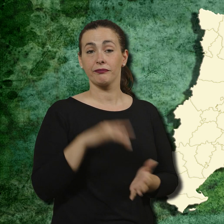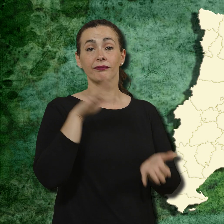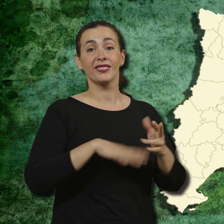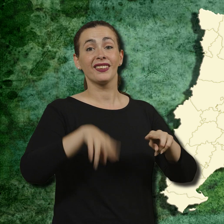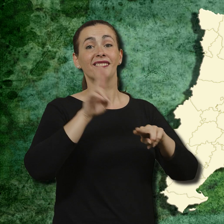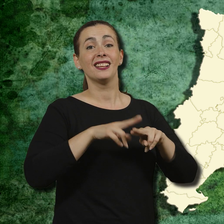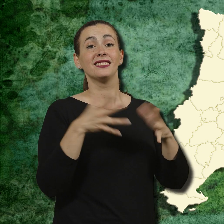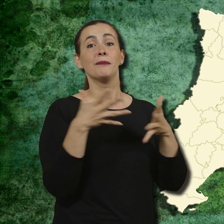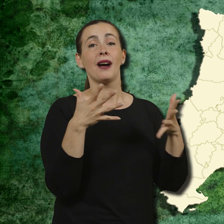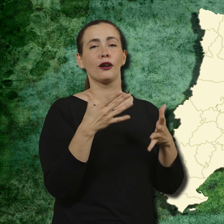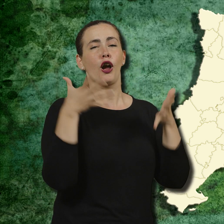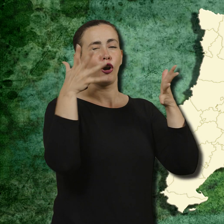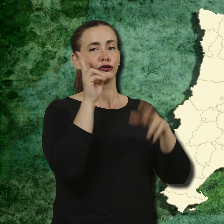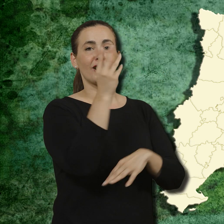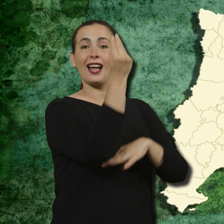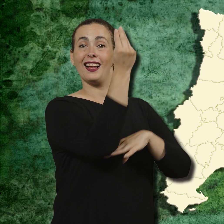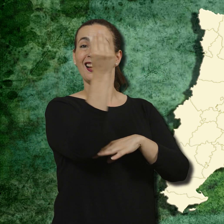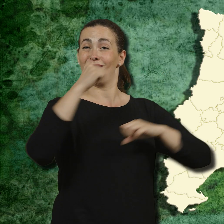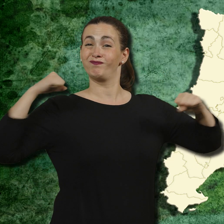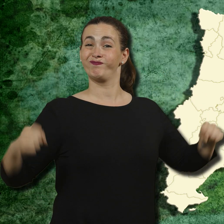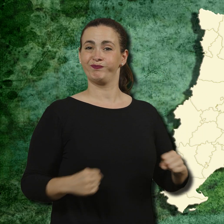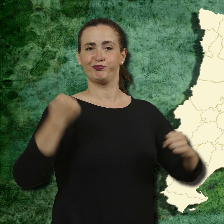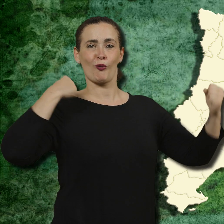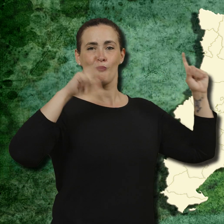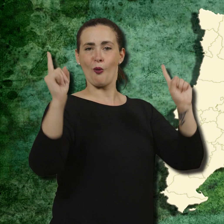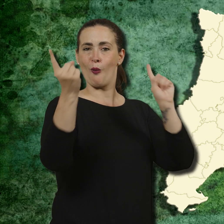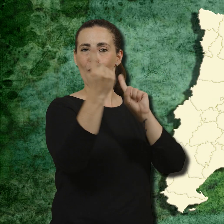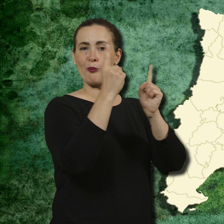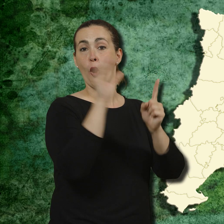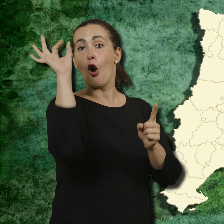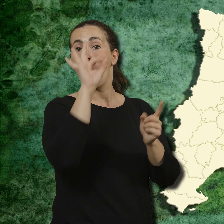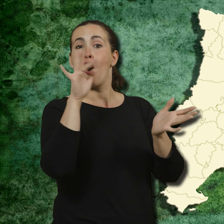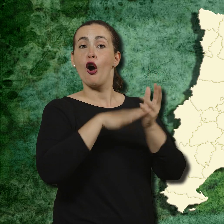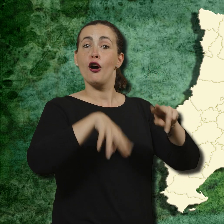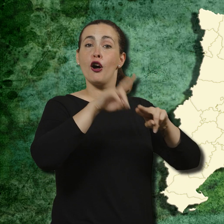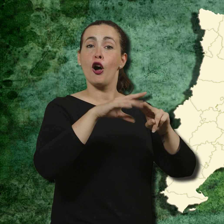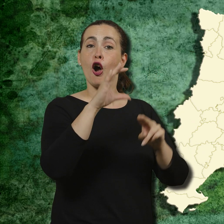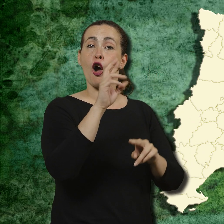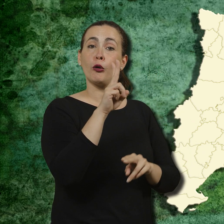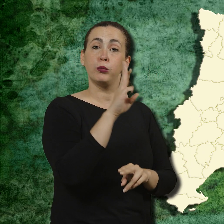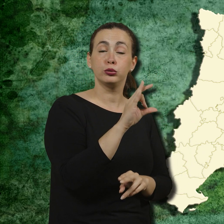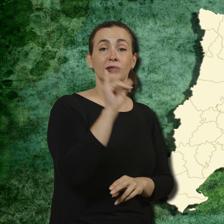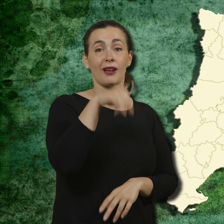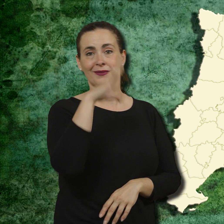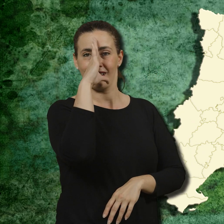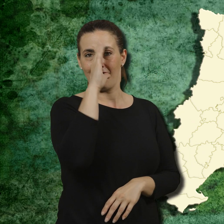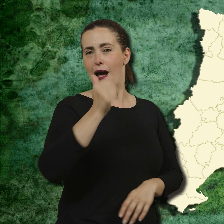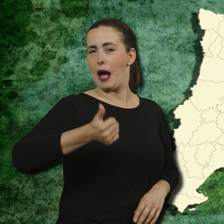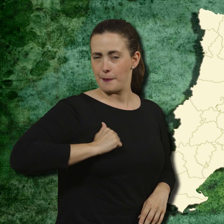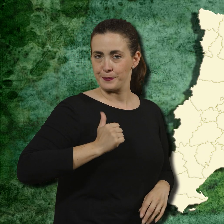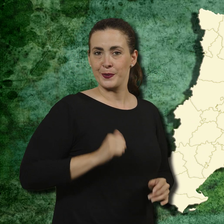Descobrir els gegants en moviment per la Festa Major, Corpus o per Carnaval.